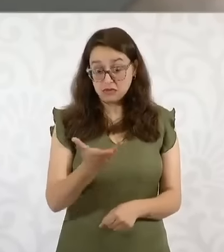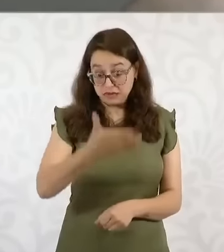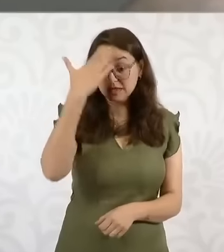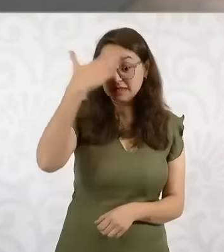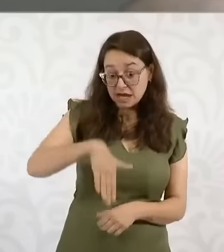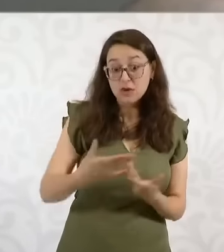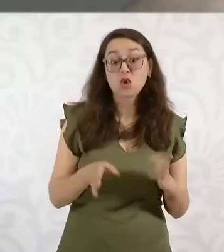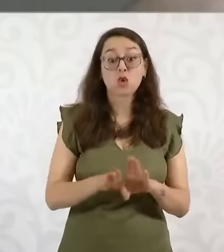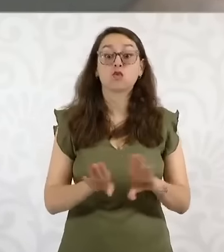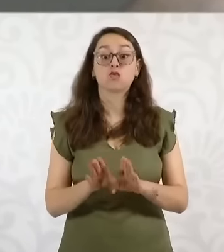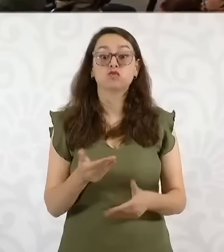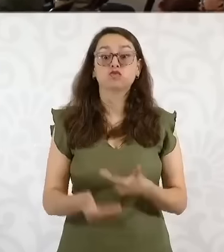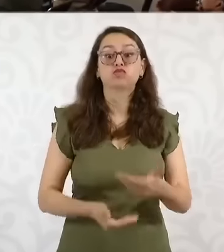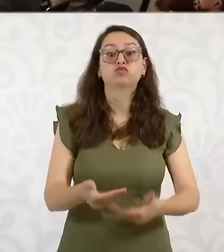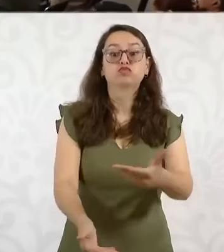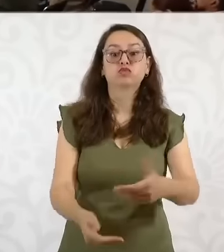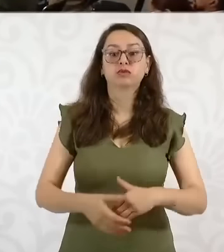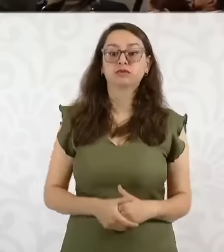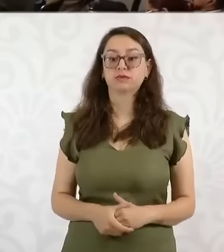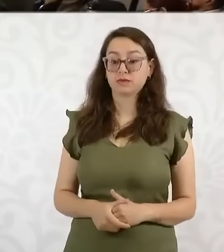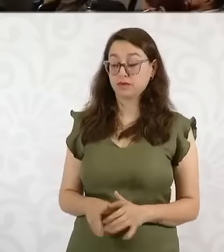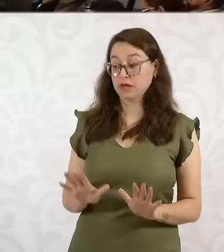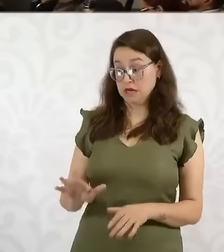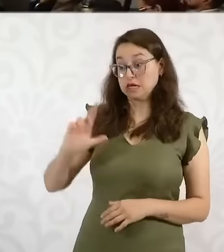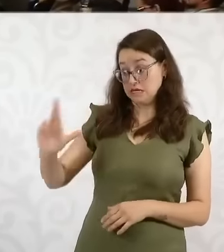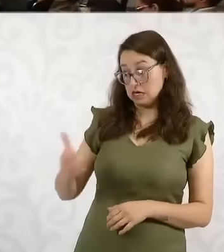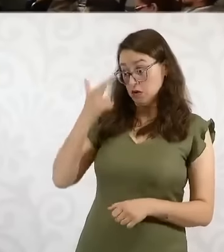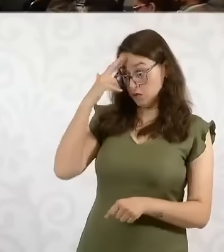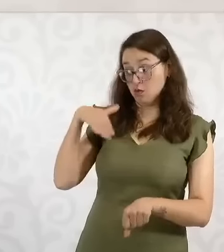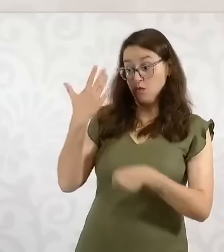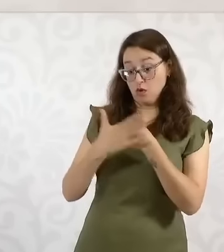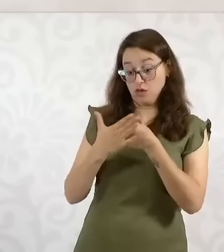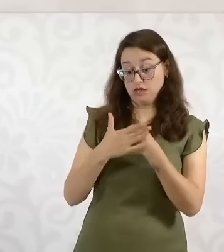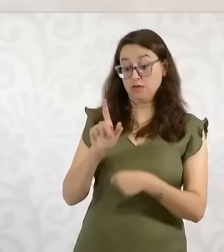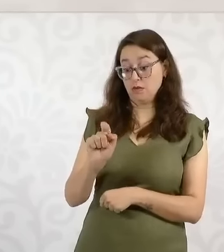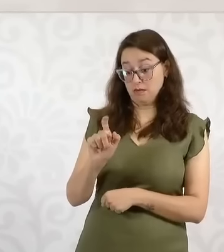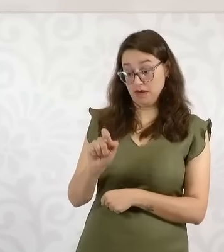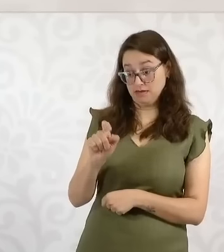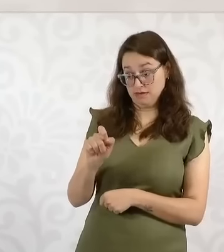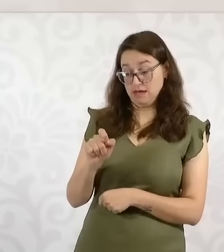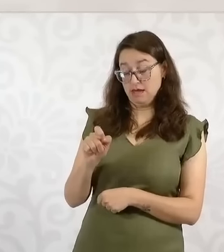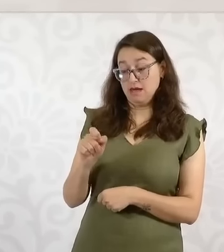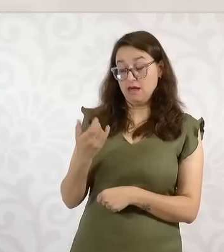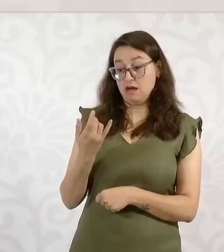va en este sentido. Recuerden que el 20, la próxima semana viene un equipo de US México